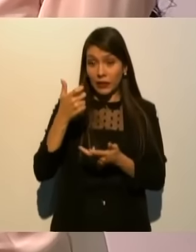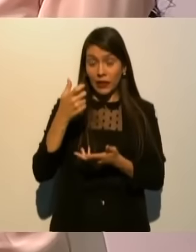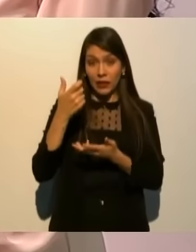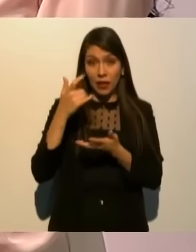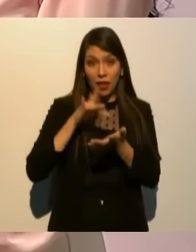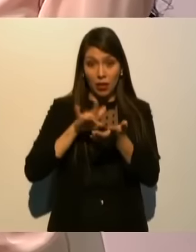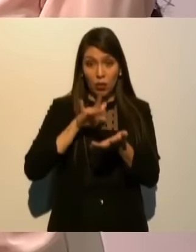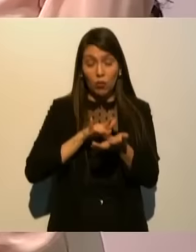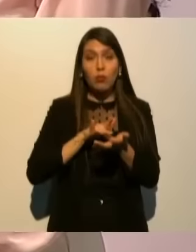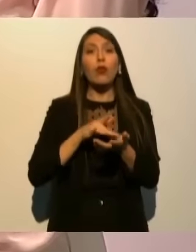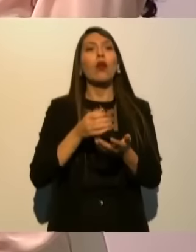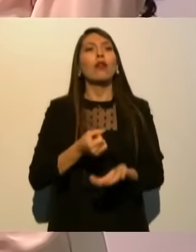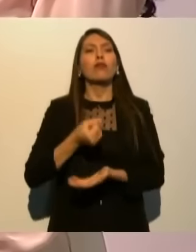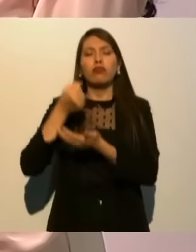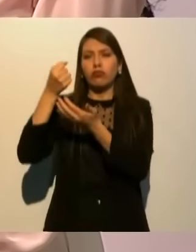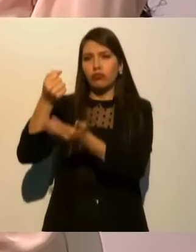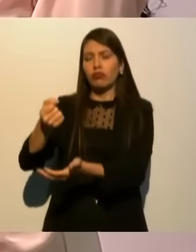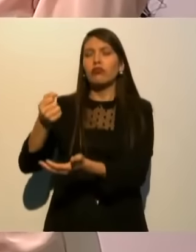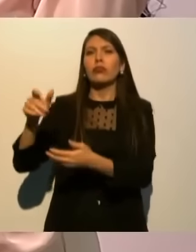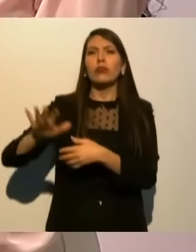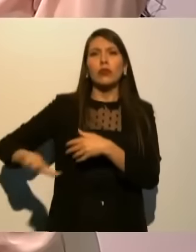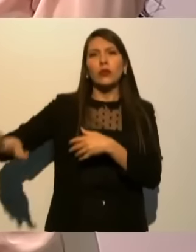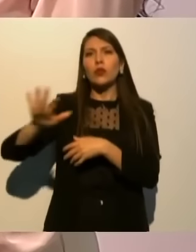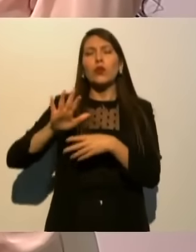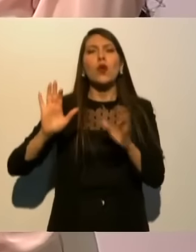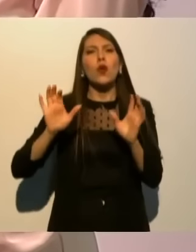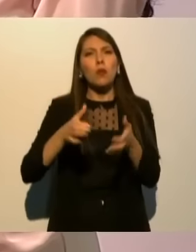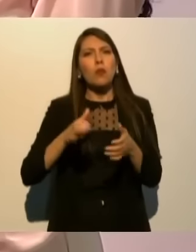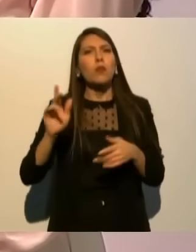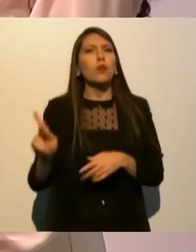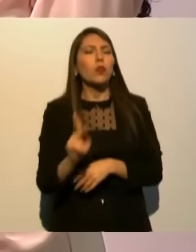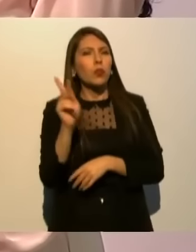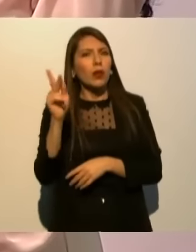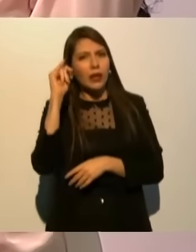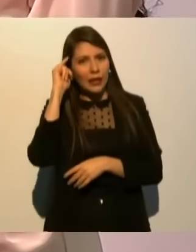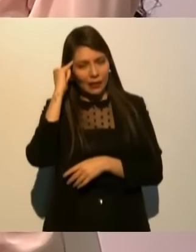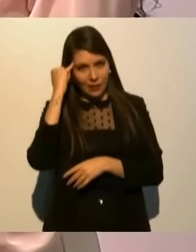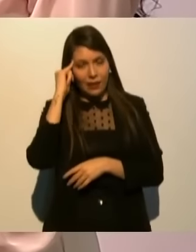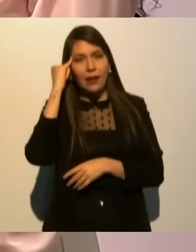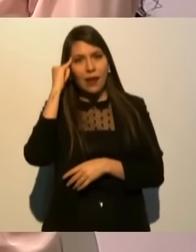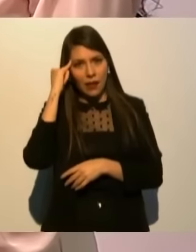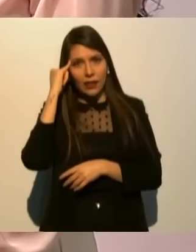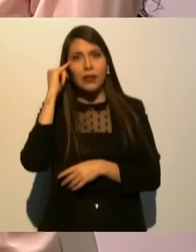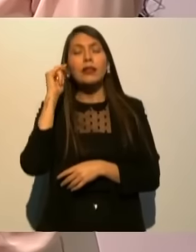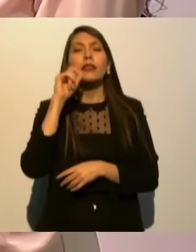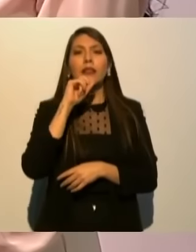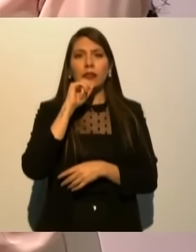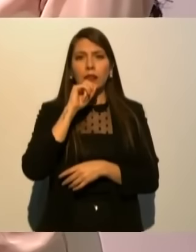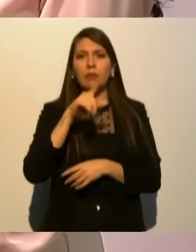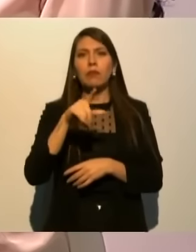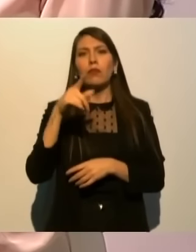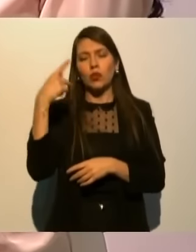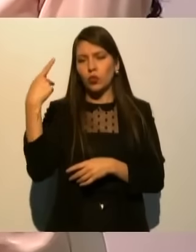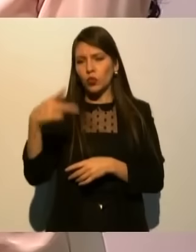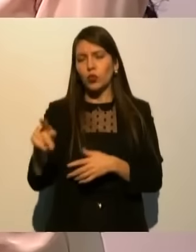las comunidades y los pueblos indígenas y afromexicanos como sujetos de derecho público